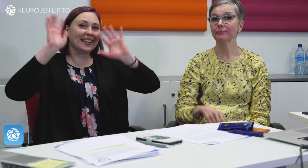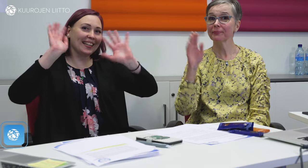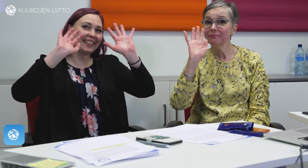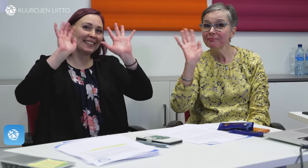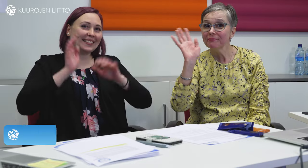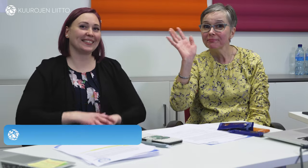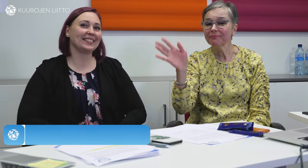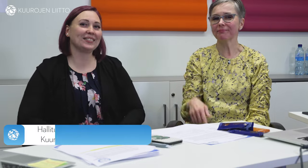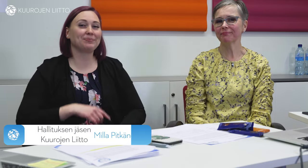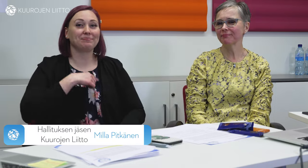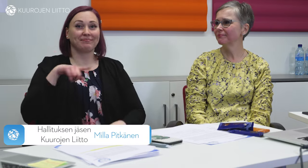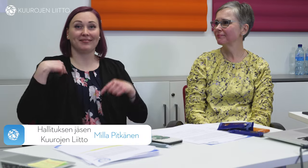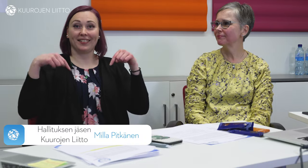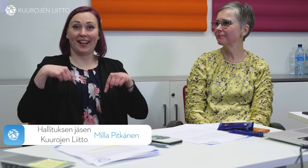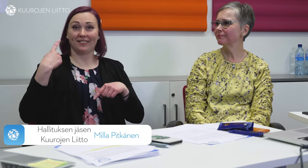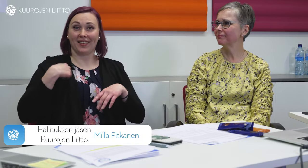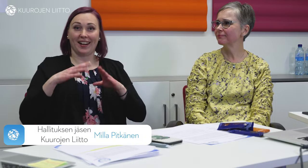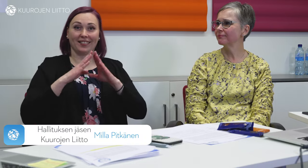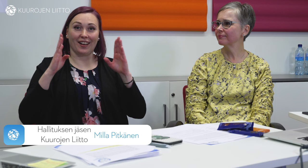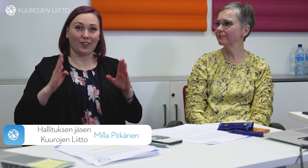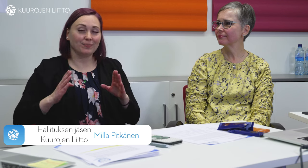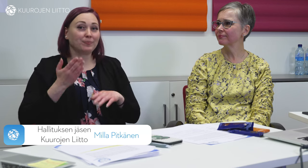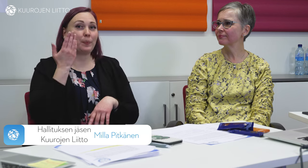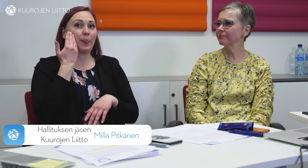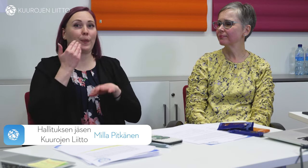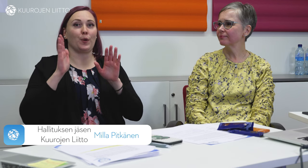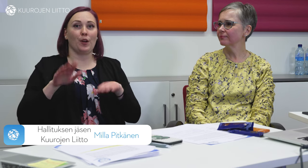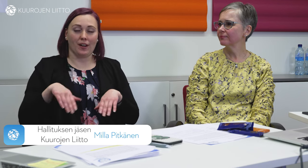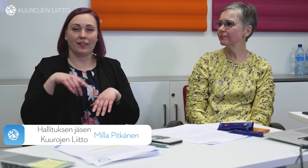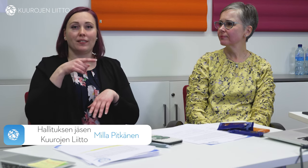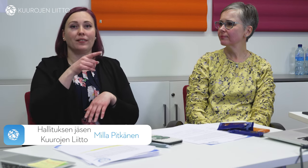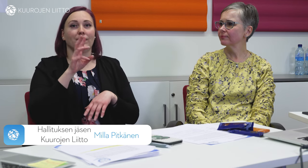Hei vaan! Olemme täällä Valkealla talolla ja osallistuimme juuri -